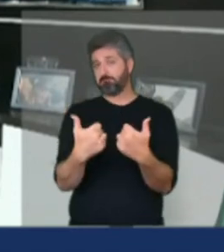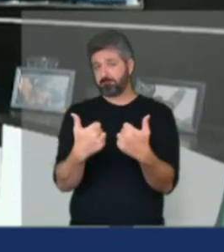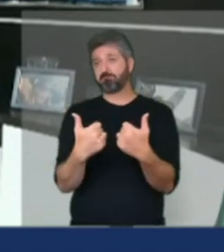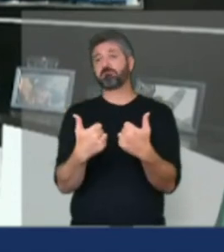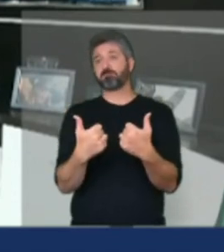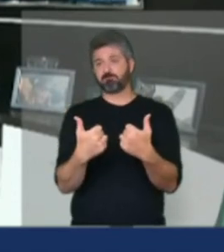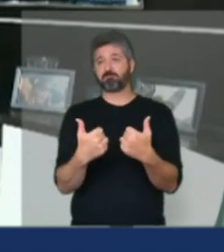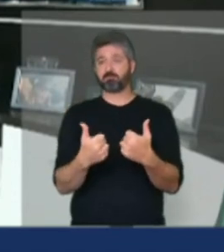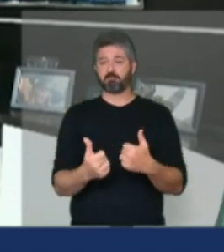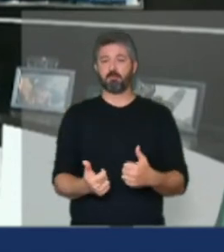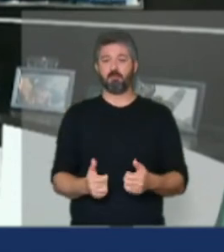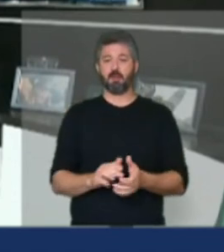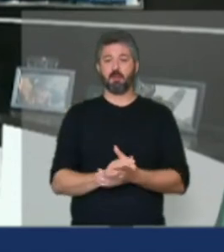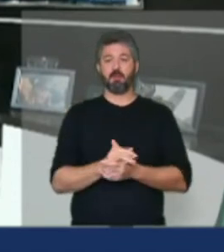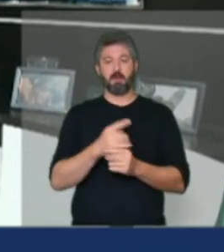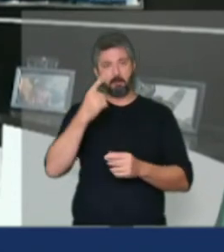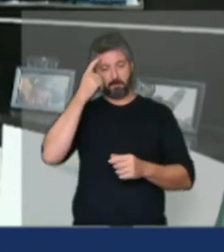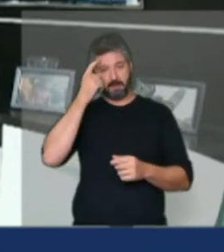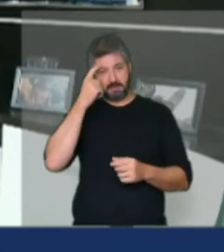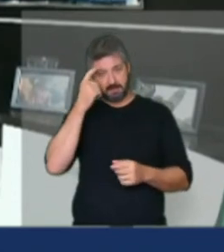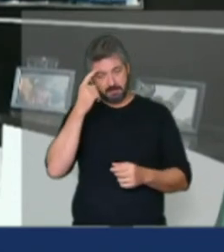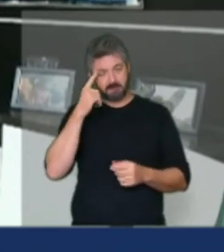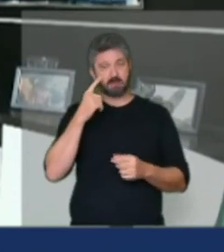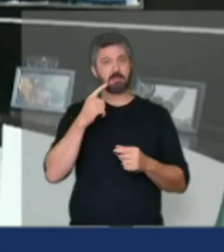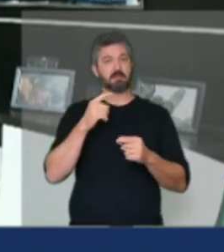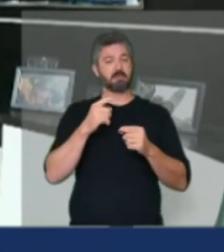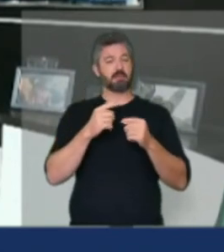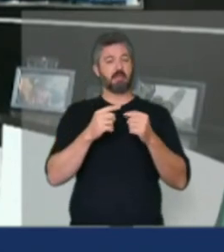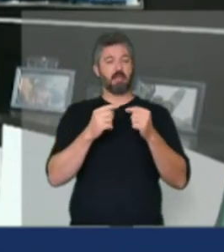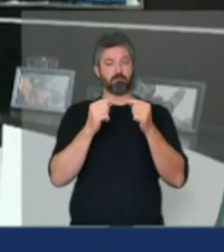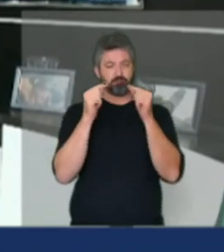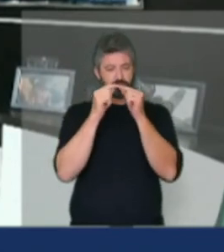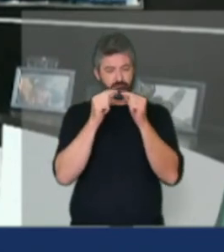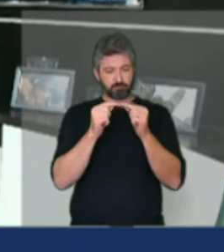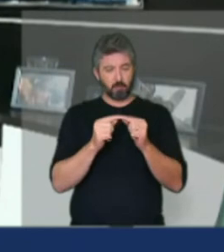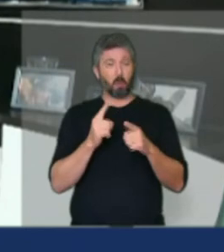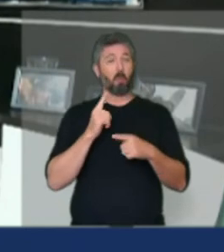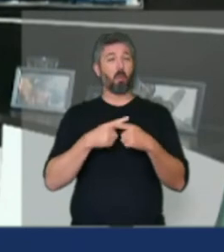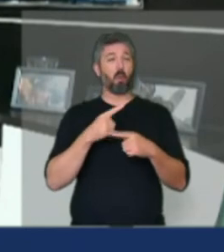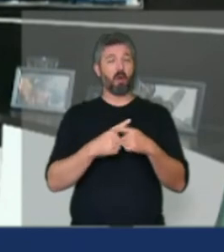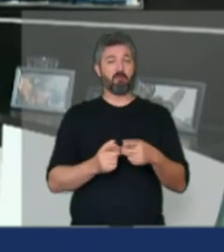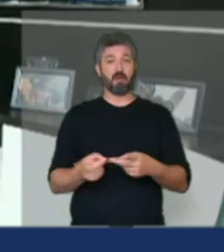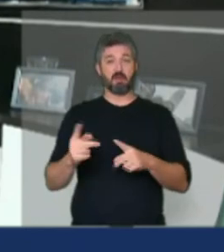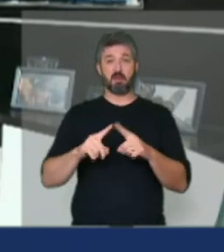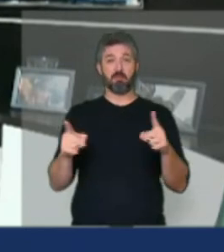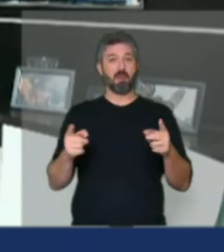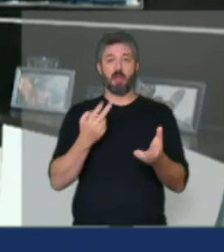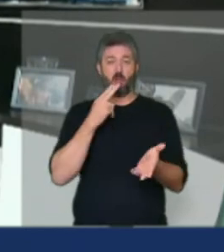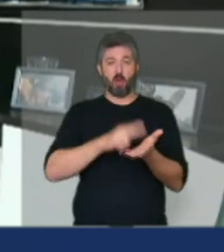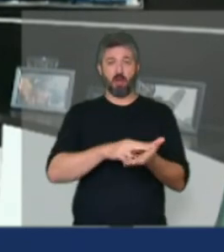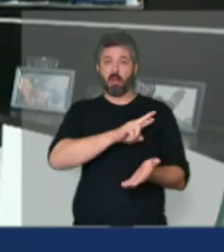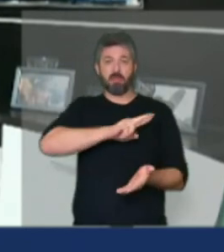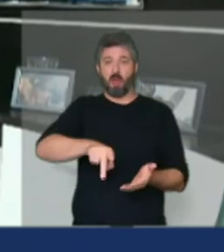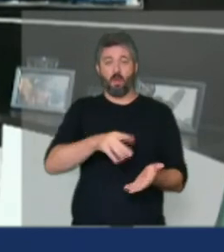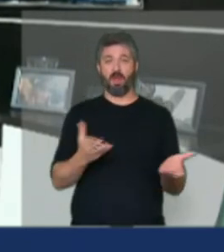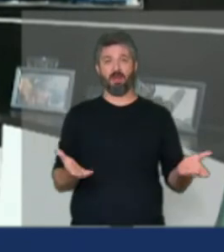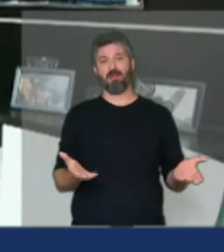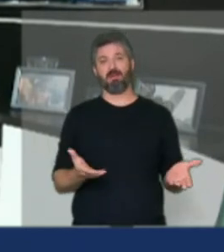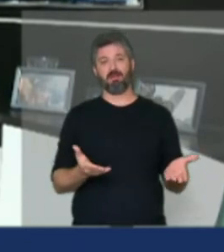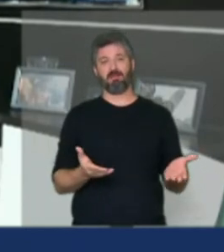SIM NÓS PODEMOS ANALISAR COM MUITO CRITÉRIO ESSA POSSIBILIDADE. MAS NÃO É DE LONGE O CASO DA EMPRESA DOS CORREIOS. REPITO... É UMA